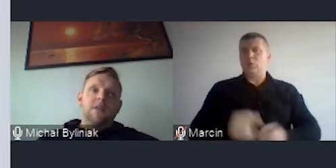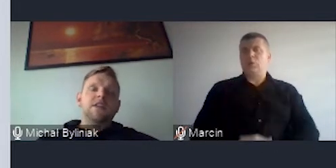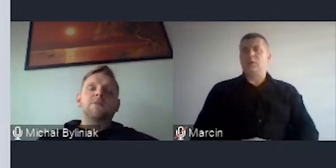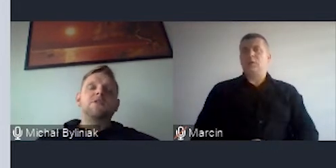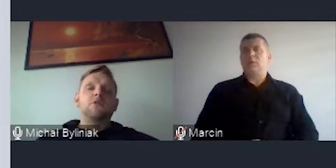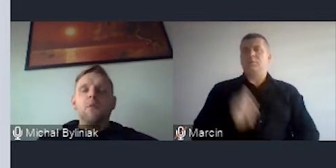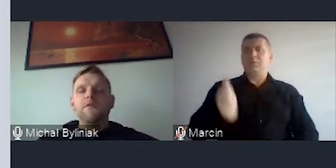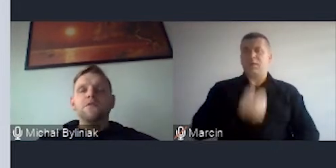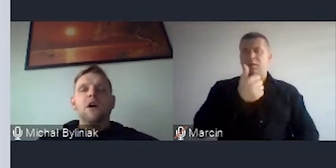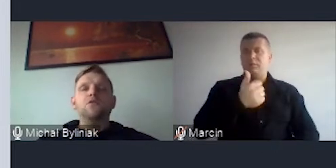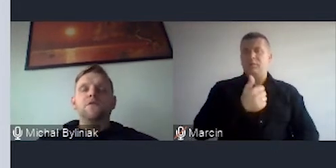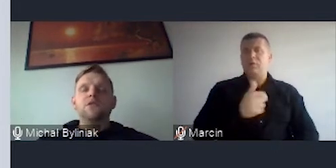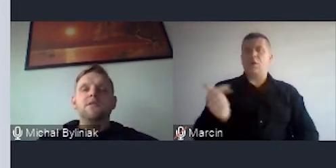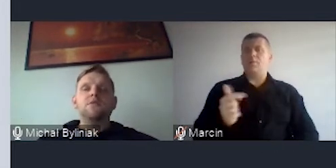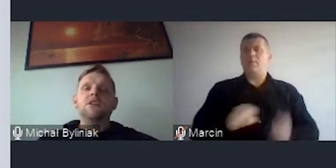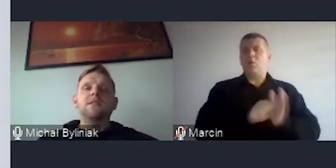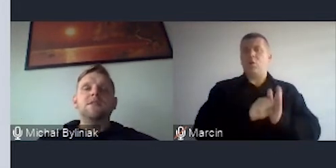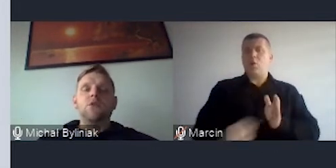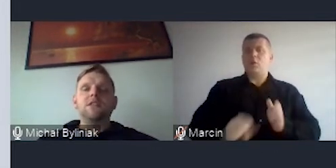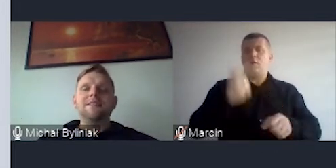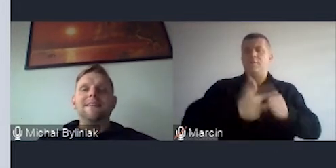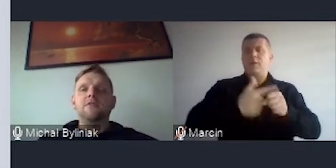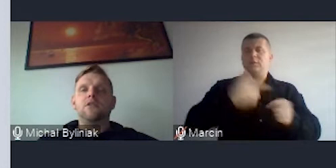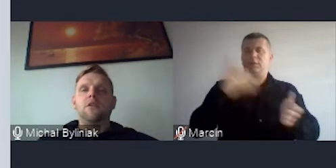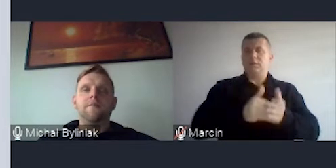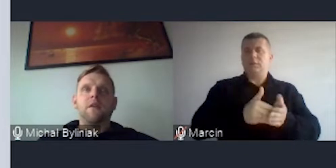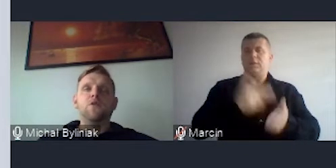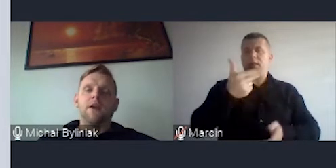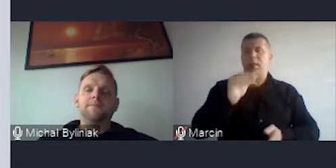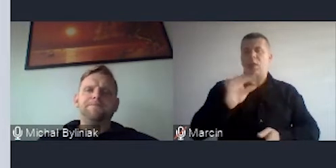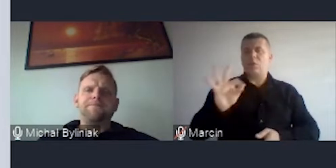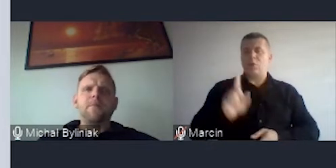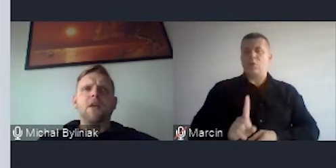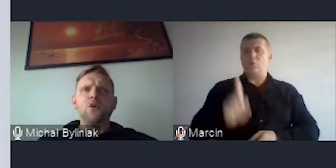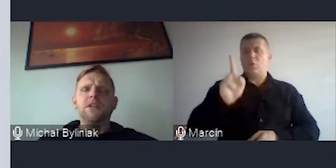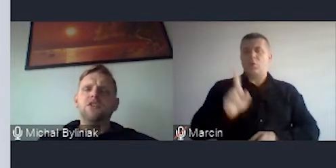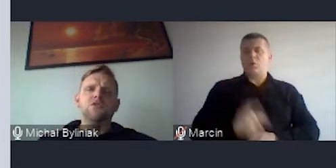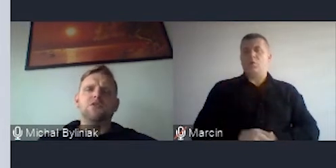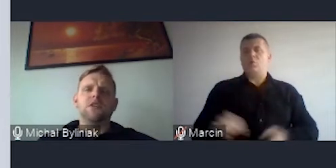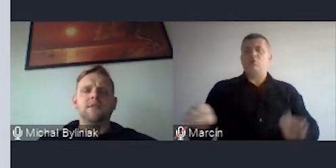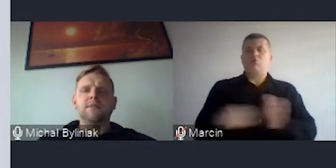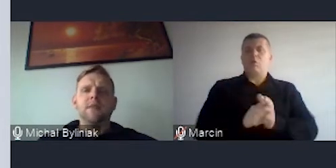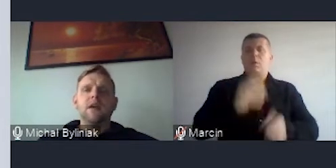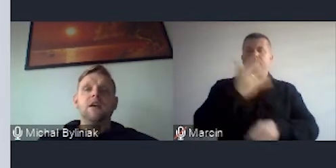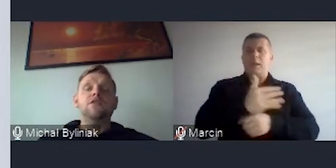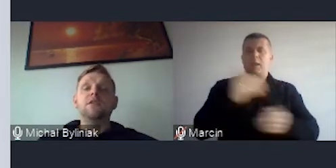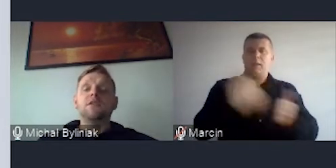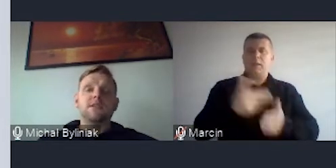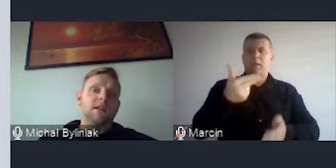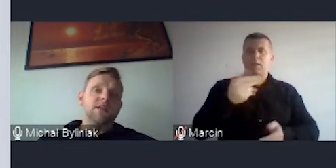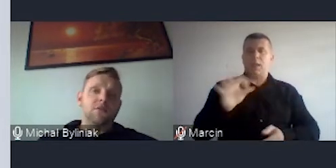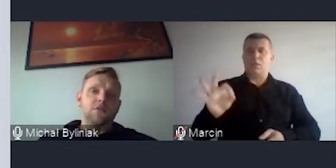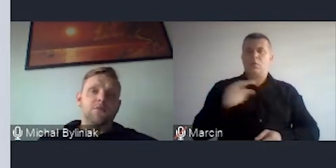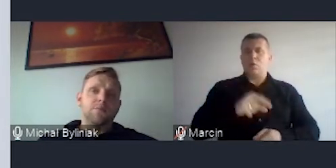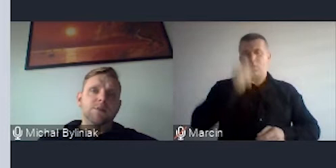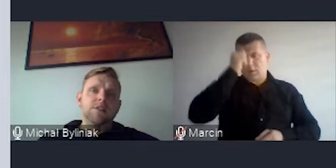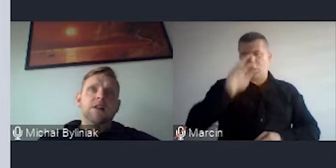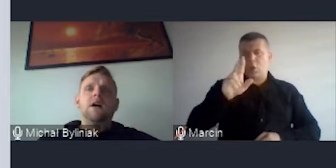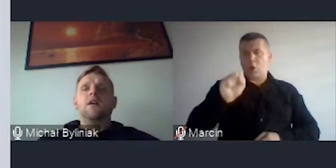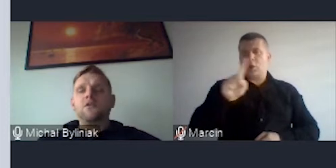Pierwsza z procedur obowiązuje od 20 000 złotych netto w górę, do 50 000. I to jest rozeznanie rynku.